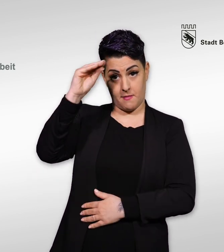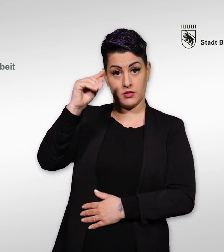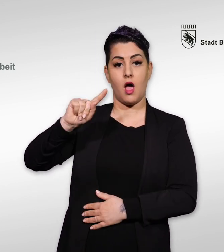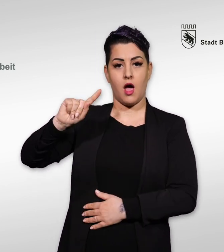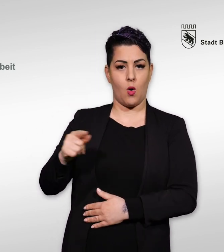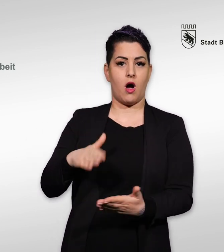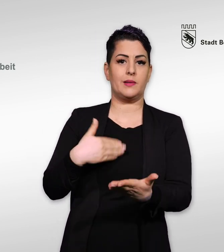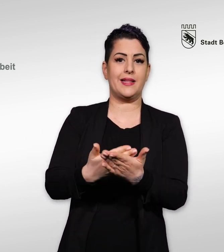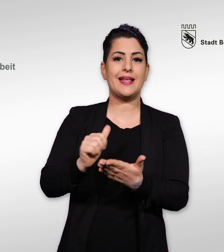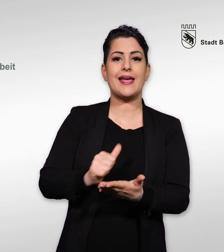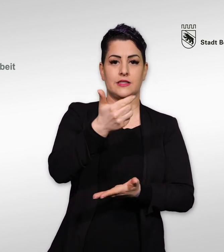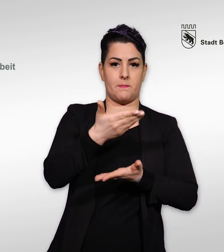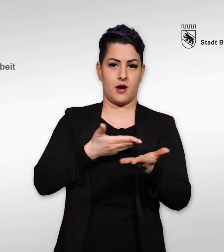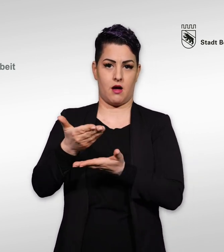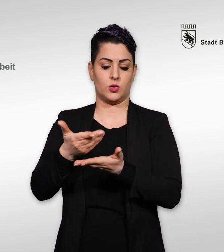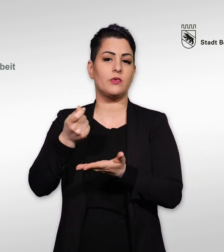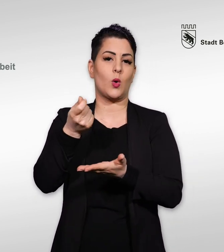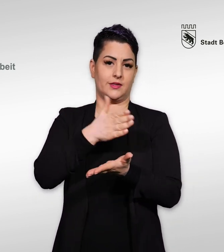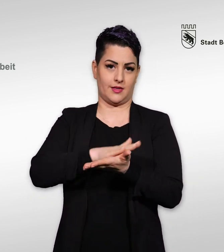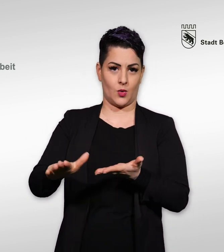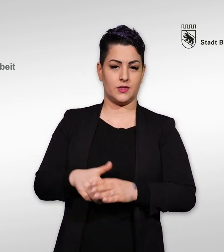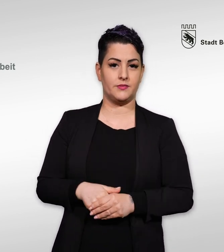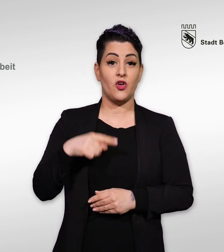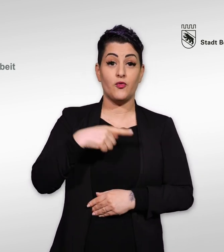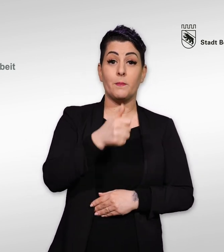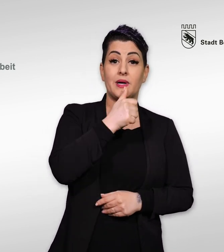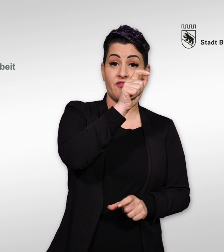zu diesem Thema kostenlose Erstberatungen für Privatpersonen